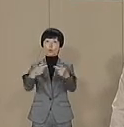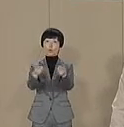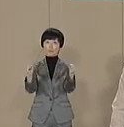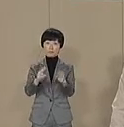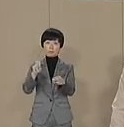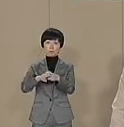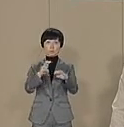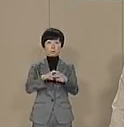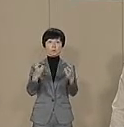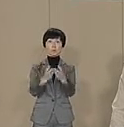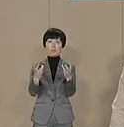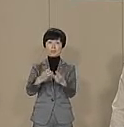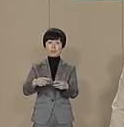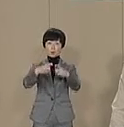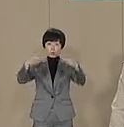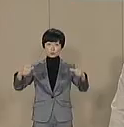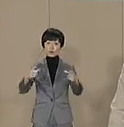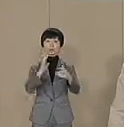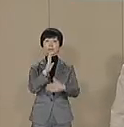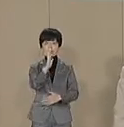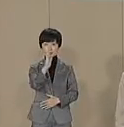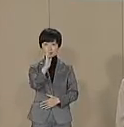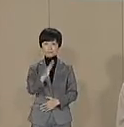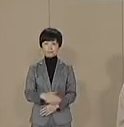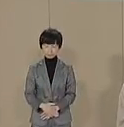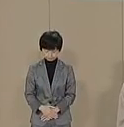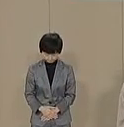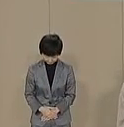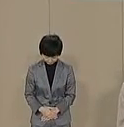2倍3倍に伸ばしてください